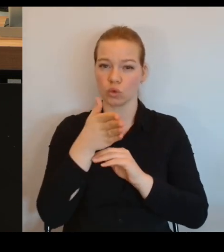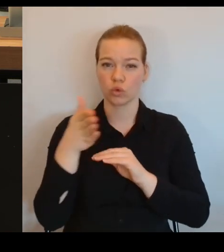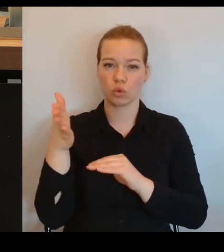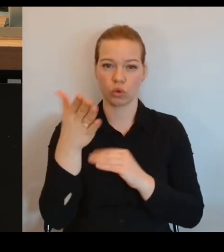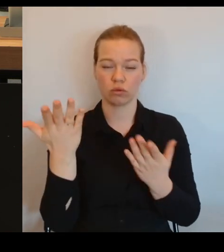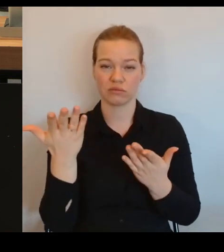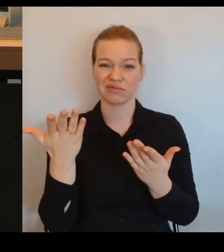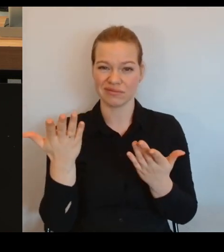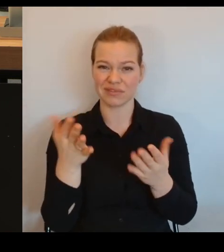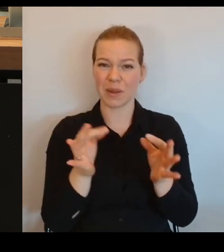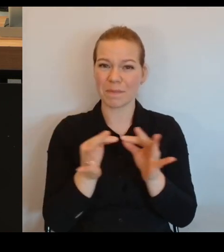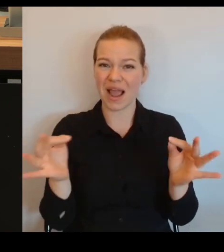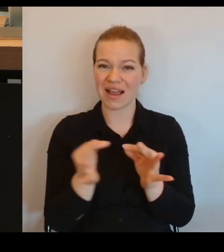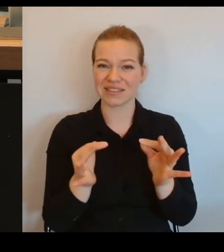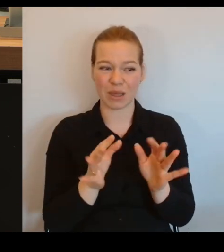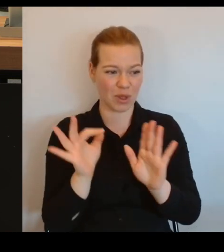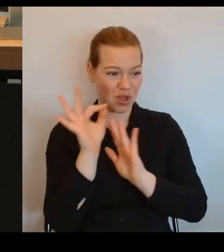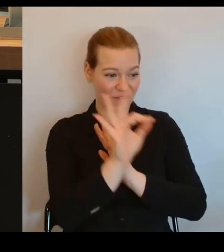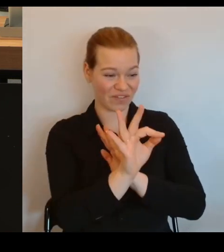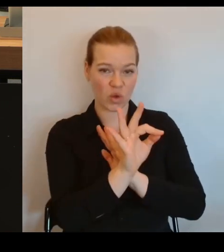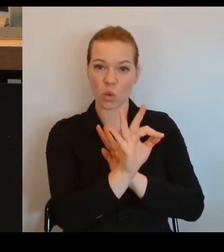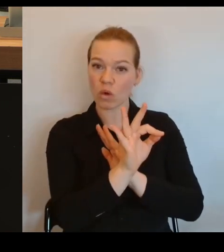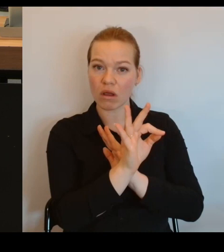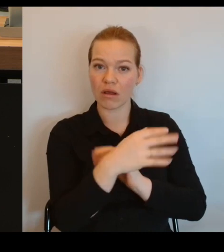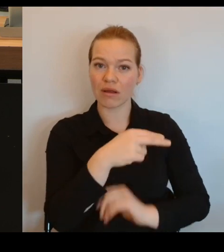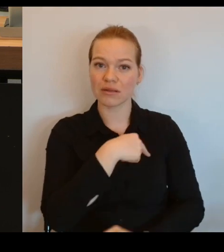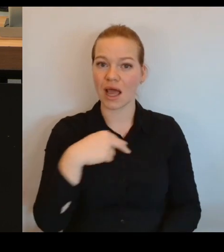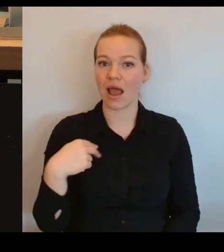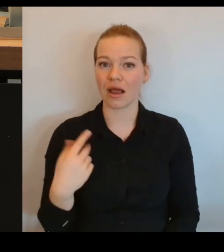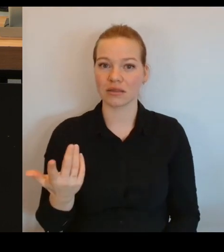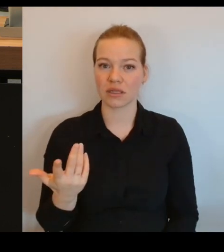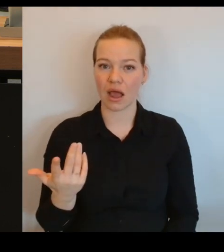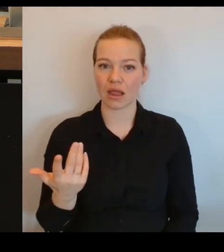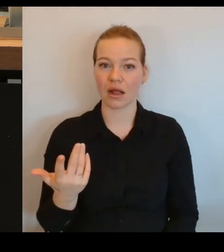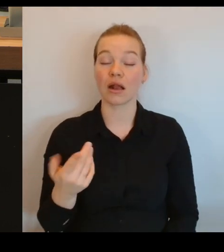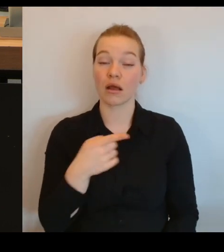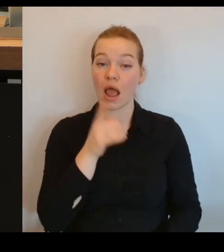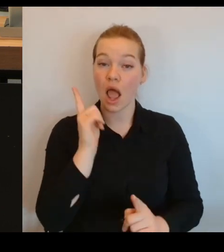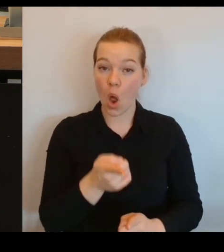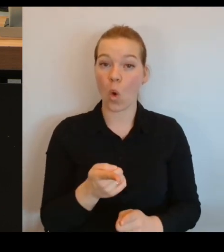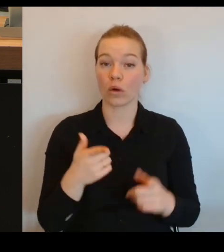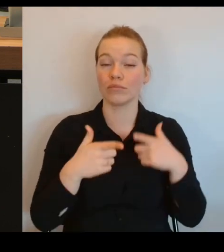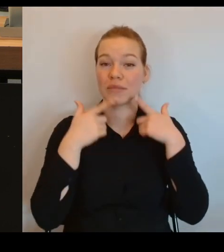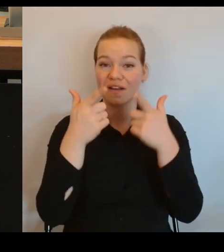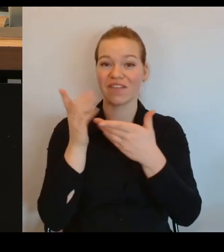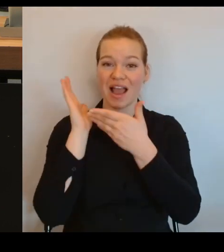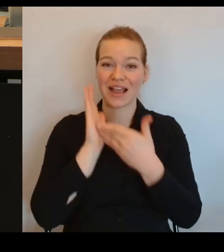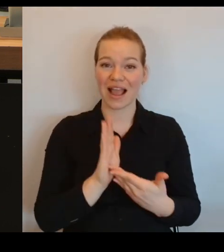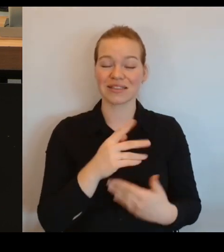auch die für die Fahrgäste unverzüglich eingestellt werden sollten. Und dass sie ihrer Verantwortung am Ende für das